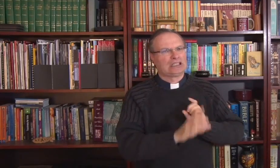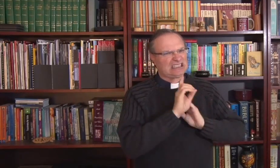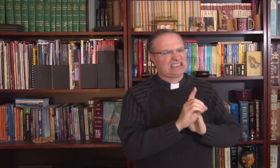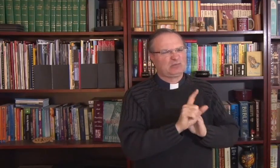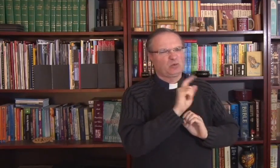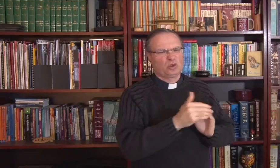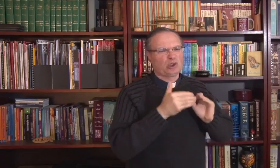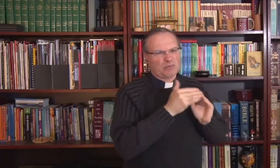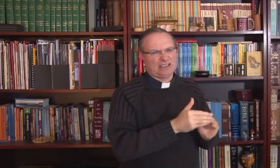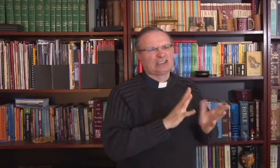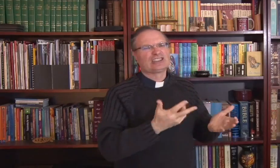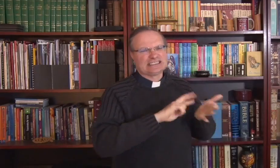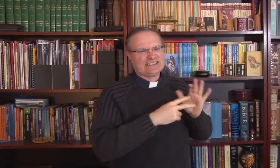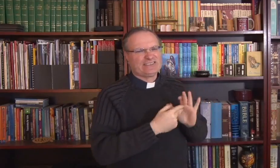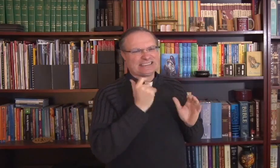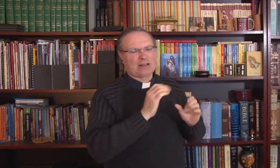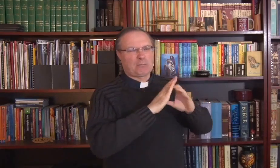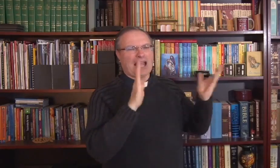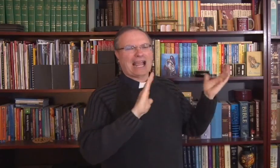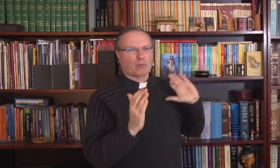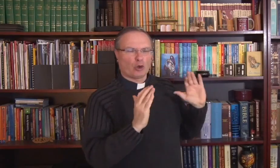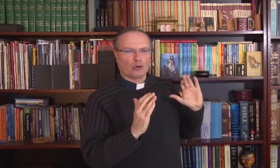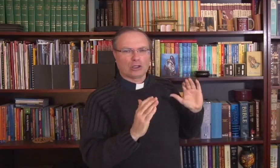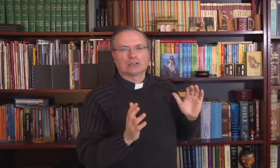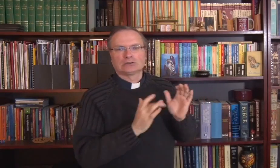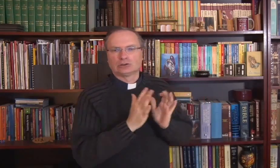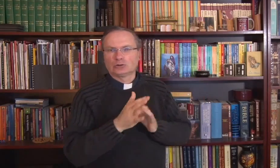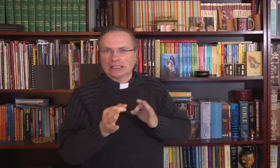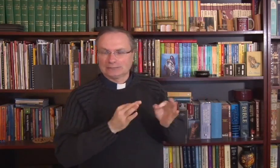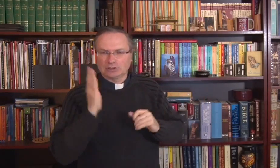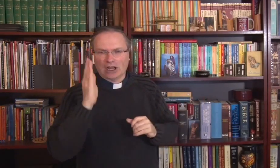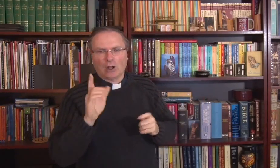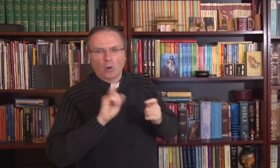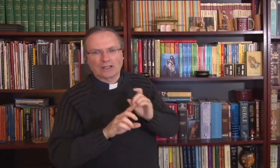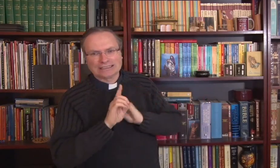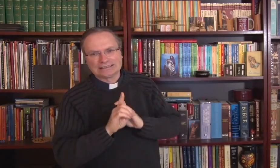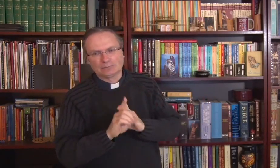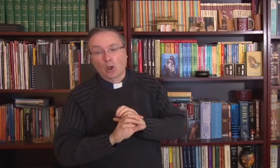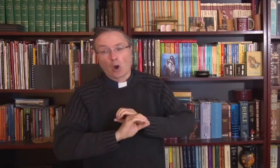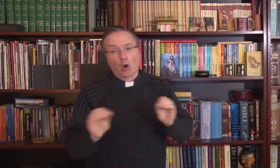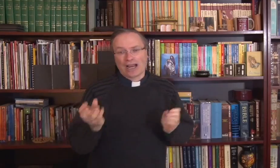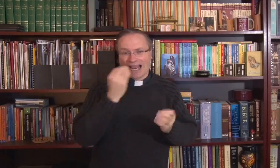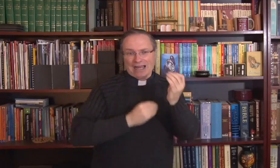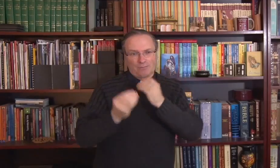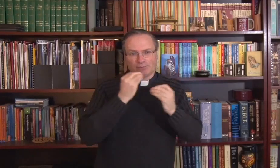Les disciples lui demandent ce que signifie cette parabole. Jésus expliquera aux disciples qu’aucun aliment